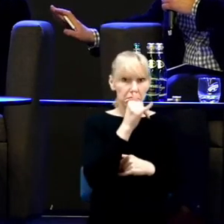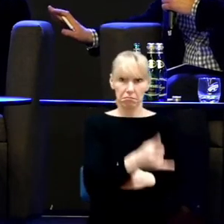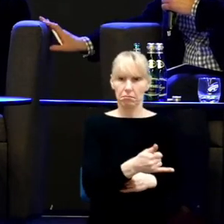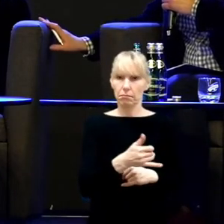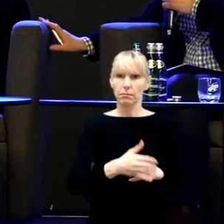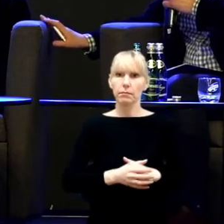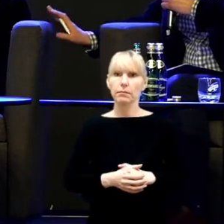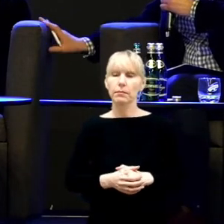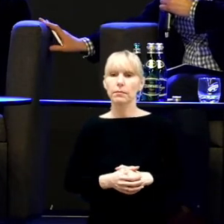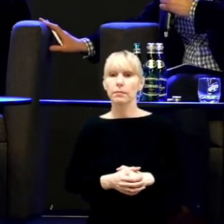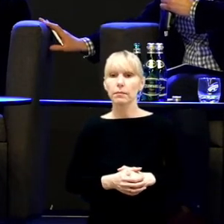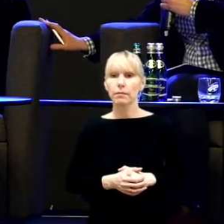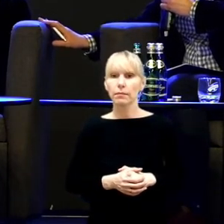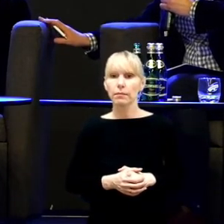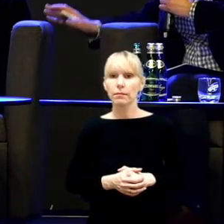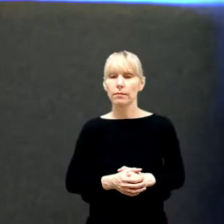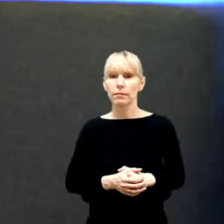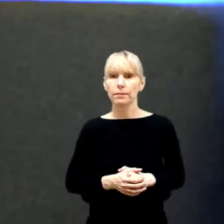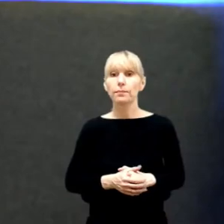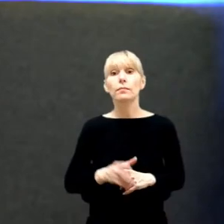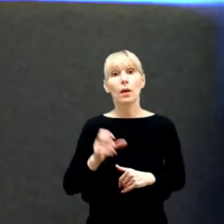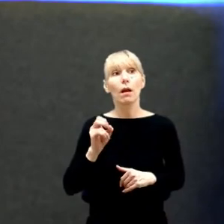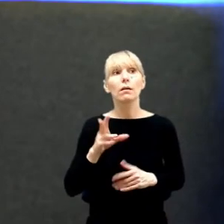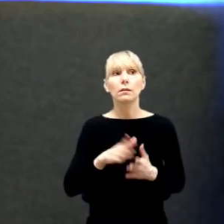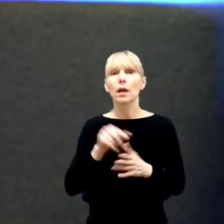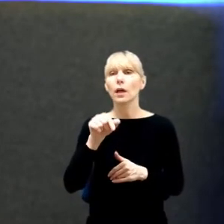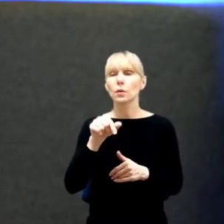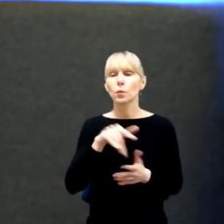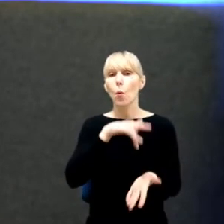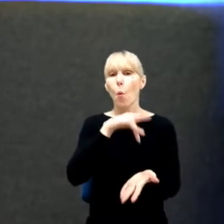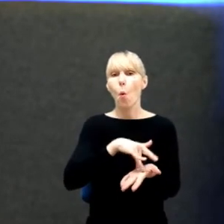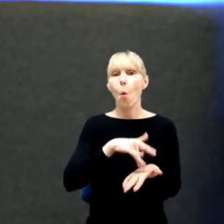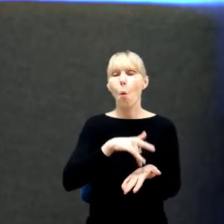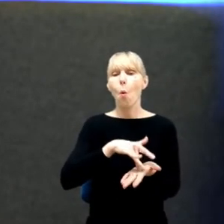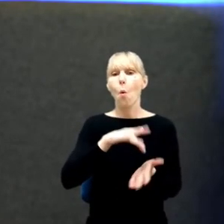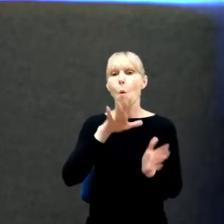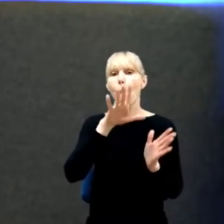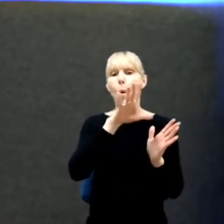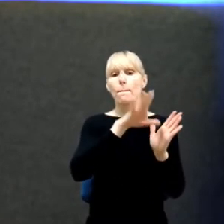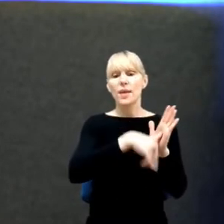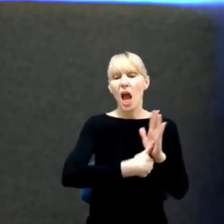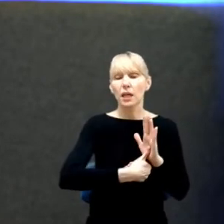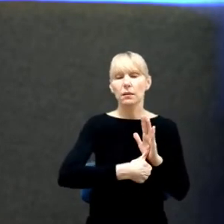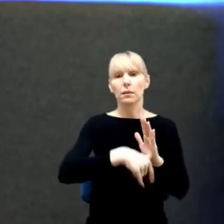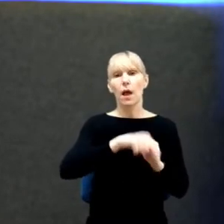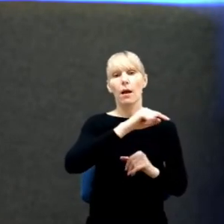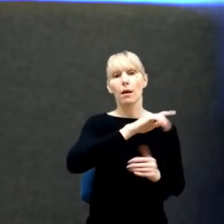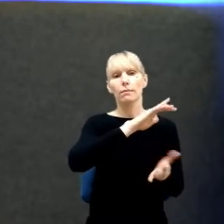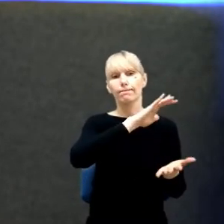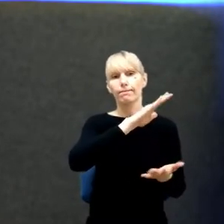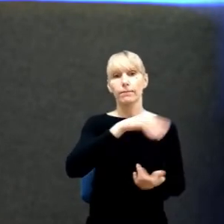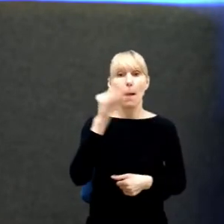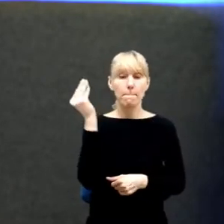faktycznie te nadmorskie, bo to obserwujemy i Kołobrzeg, i Mielno, i Mielno chyba, która nagrodę